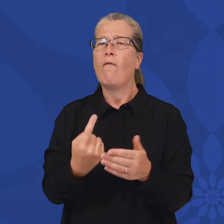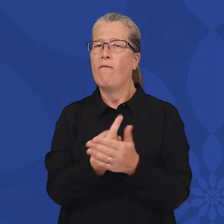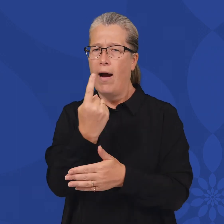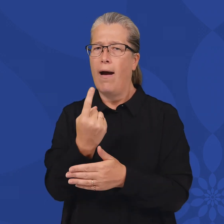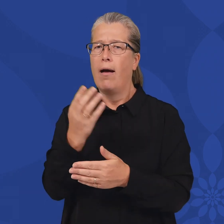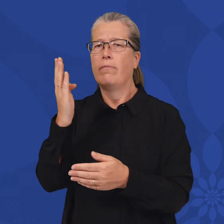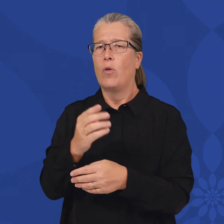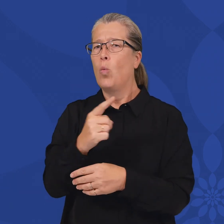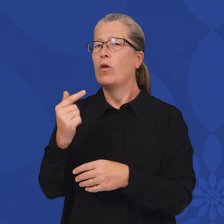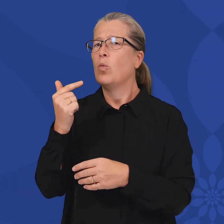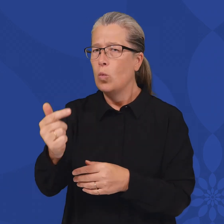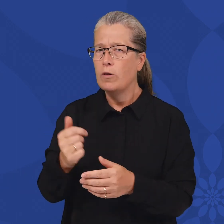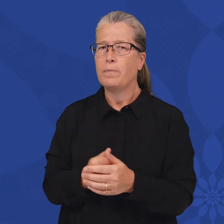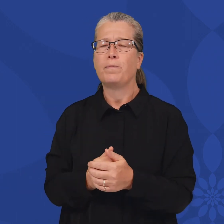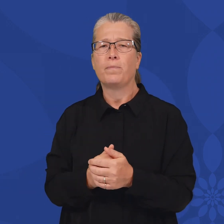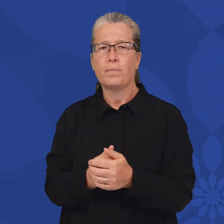de föregående två veckorna.